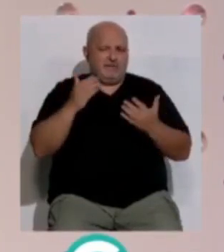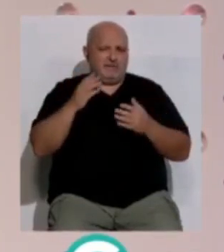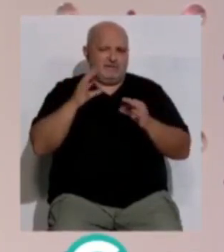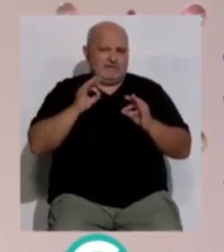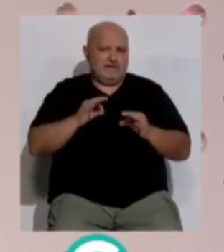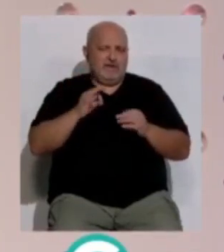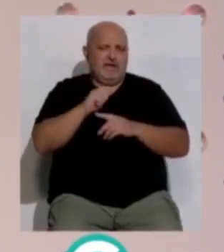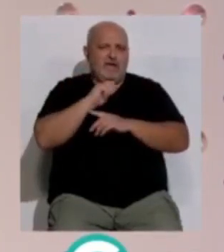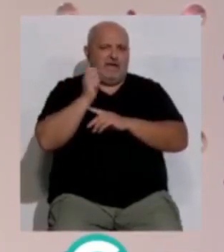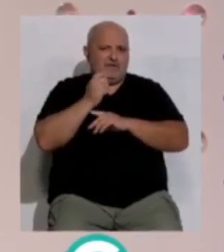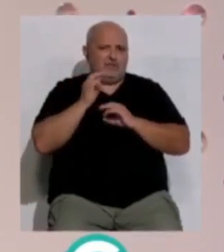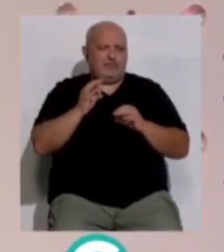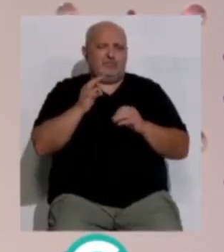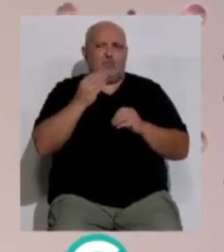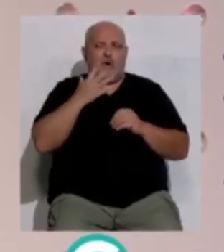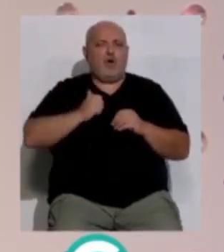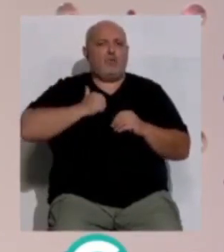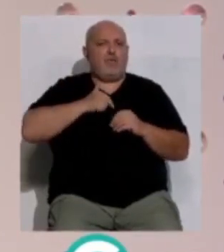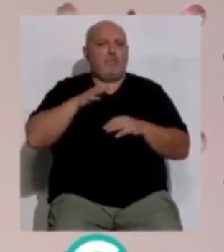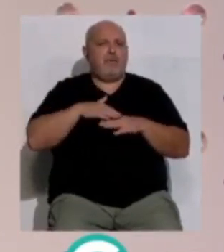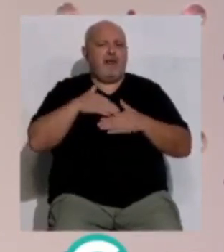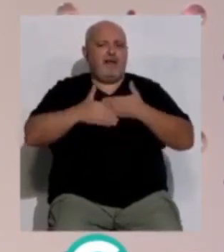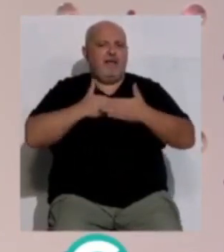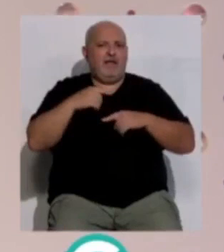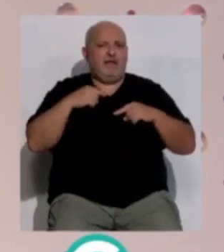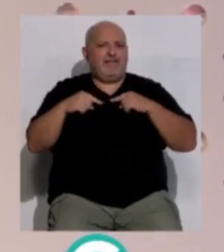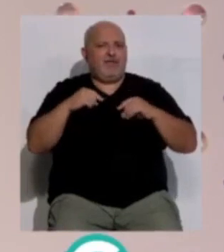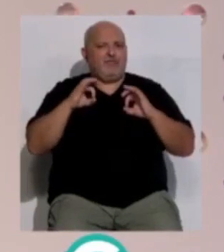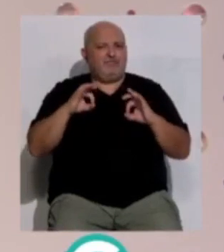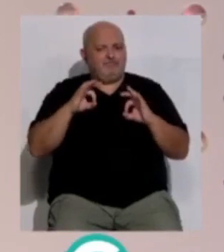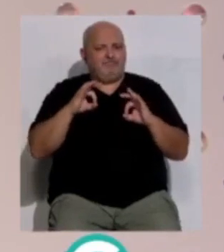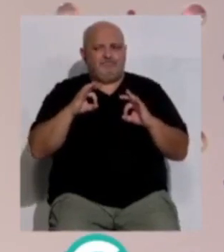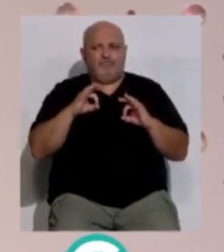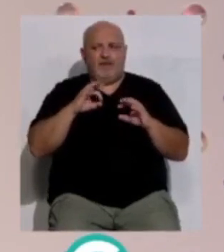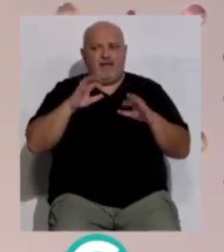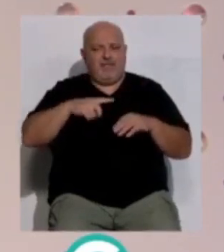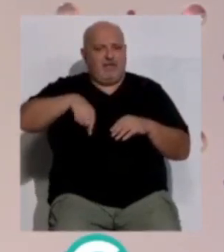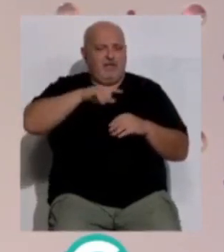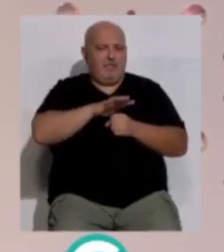a ser un éxito una buena oportunidad para los entrenadores gaditanos de toda la provincia